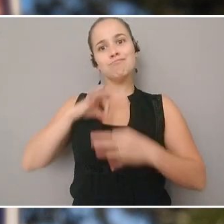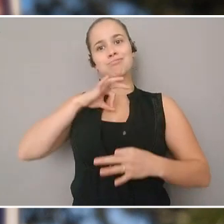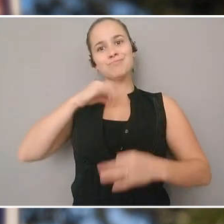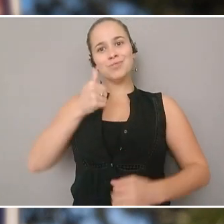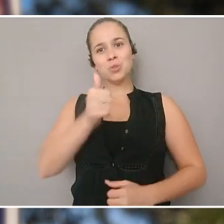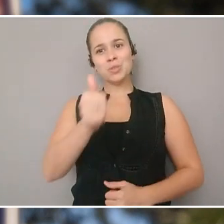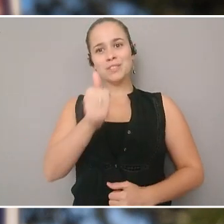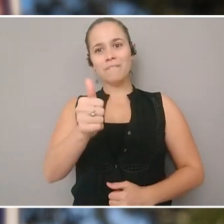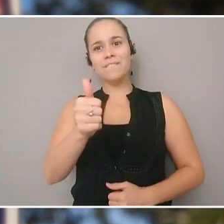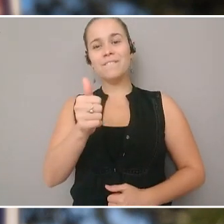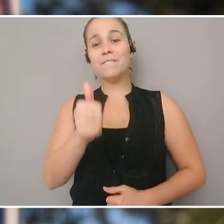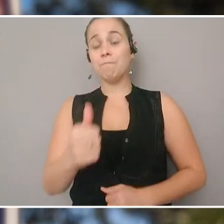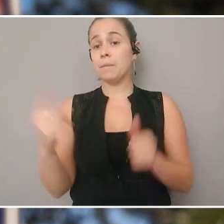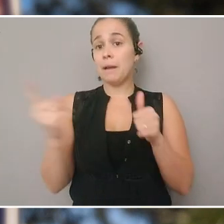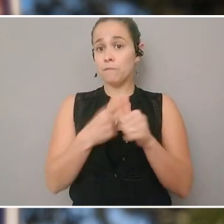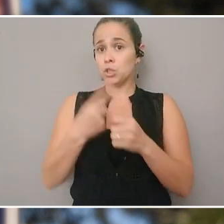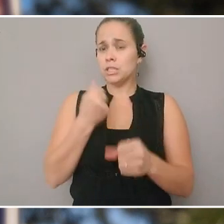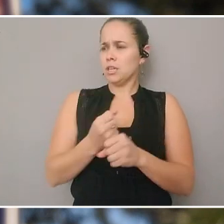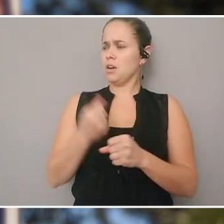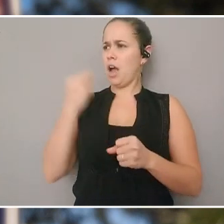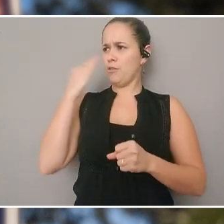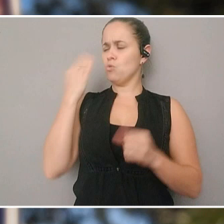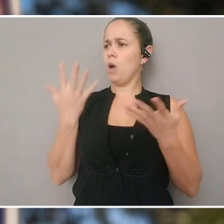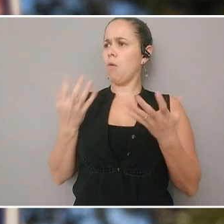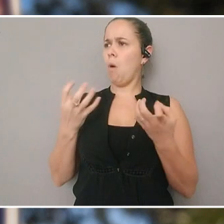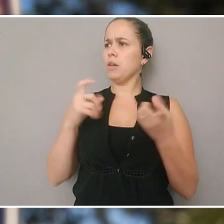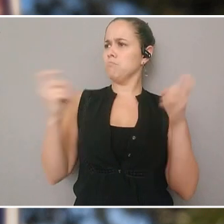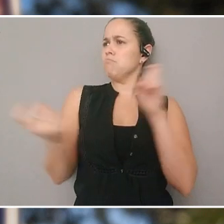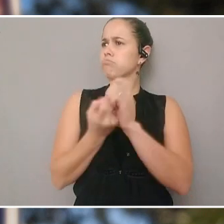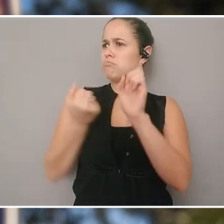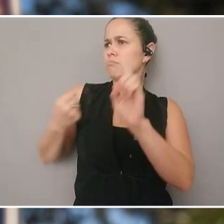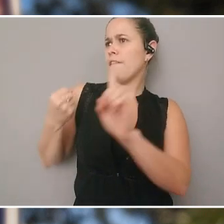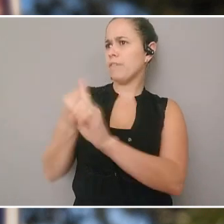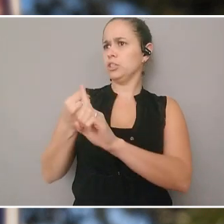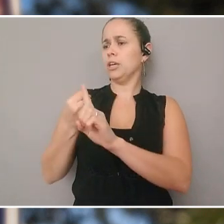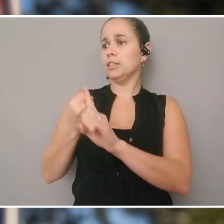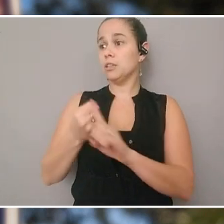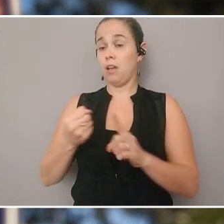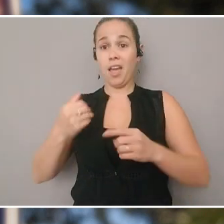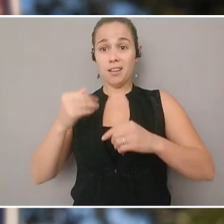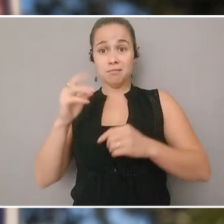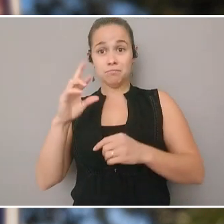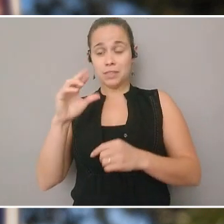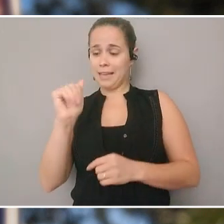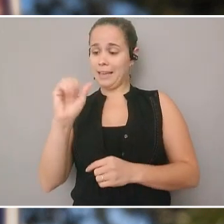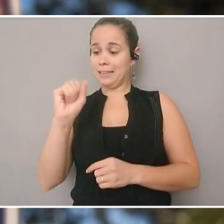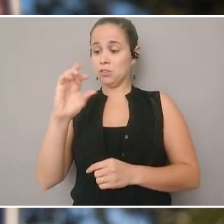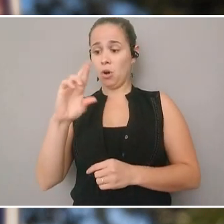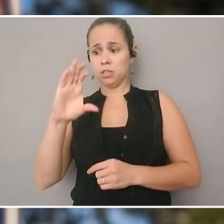que tenia que hacer un cambio y ASRCC me dio esta plataforma para